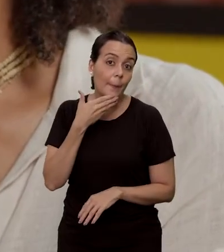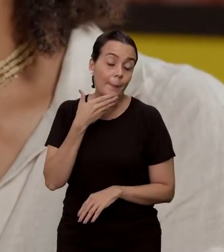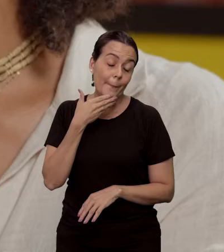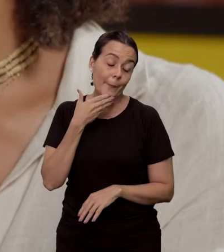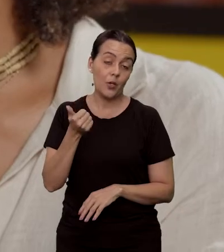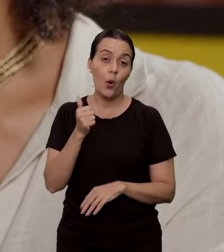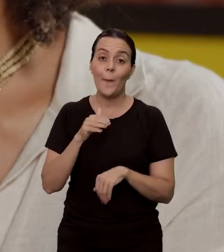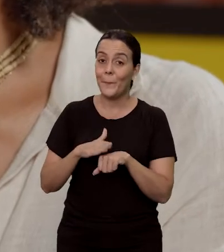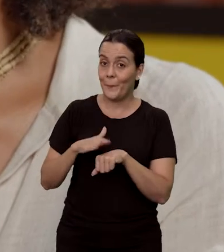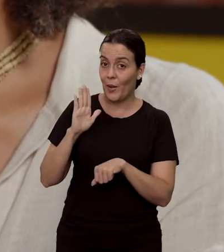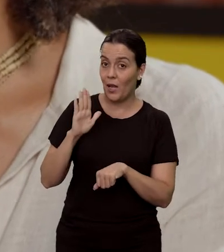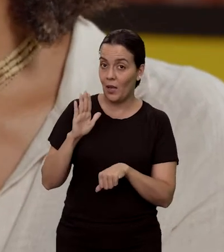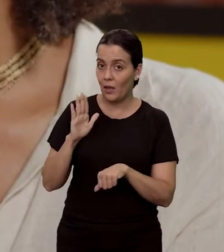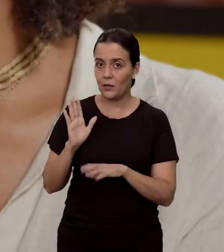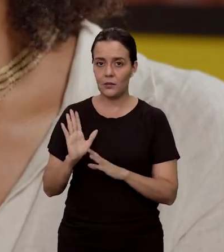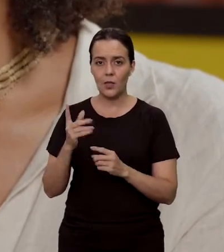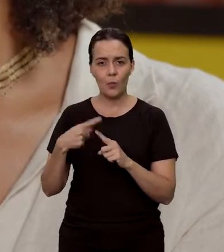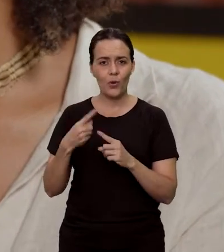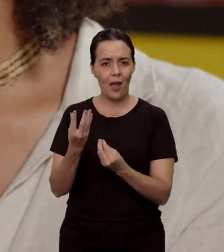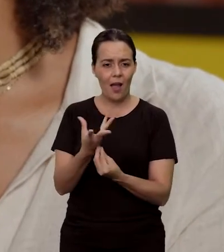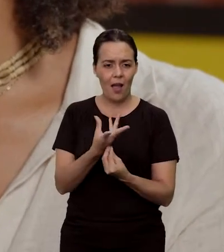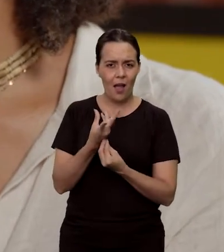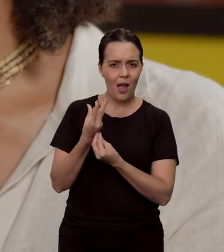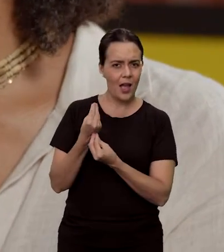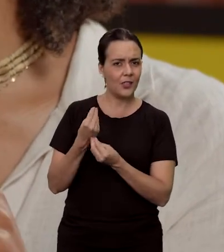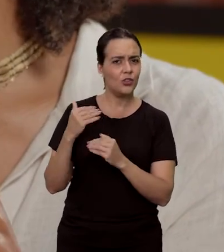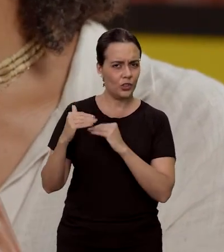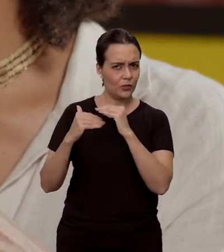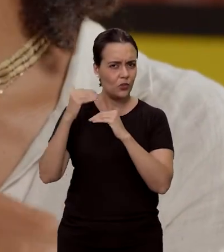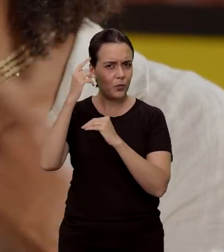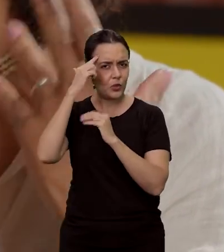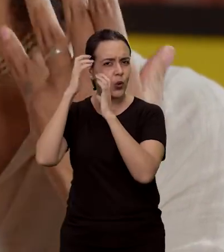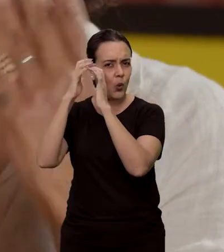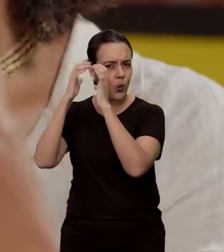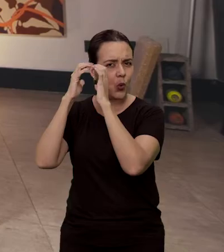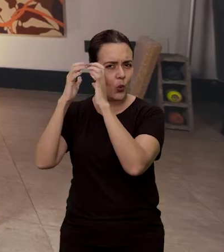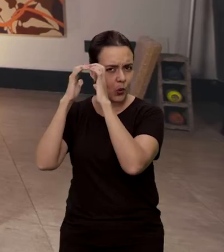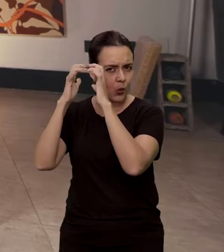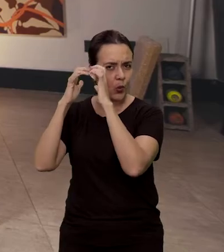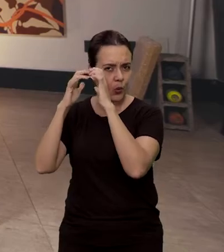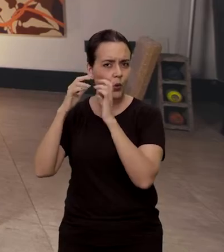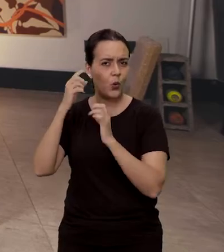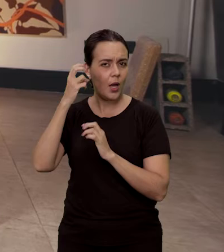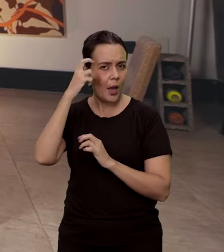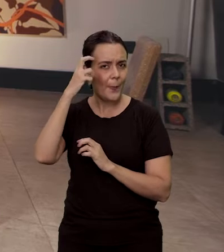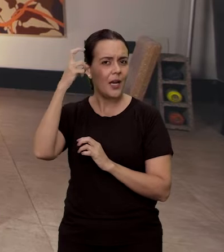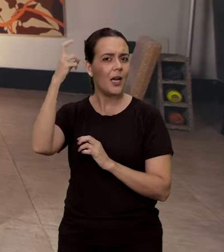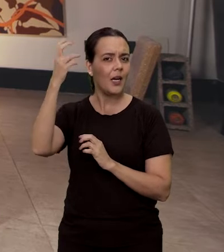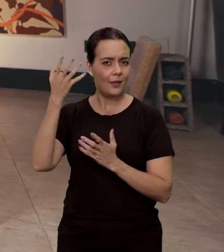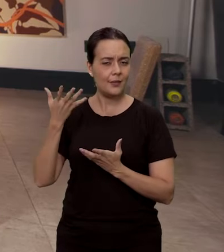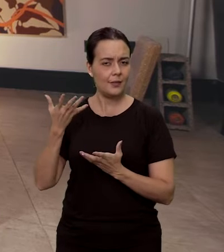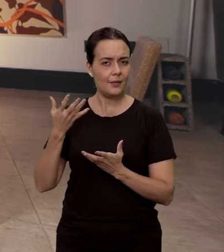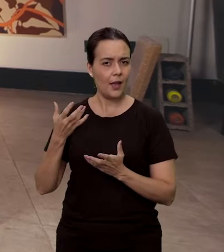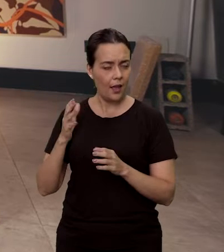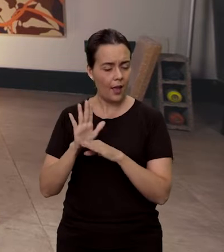ela tem um papel social, um papel importante também de desenvolvimento cognitivo... [Katiúscia] Perfeito. [Mônica] Intelectual da pessoa, então...